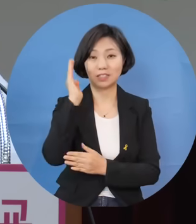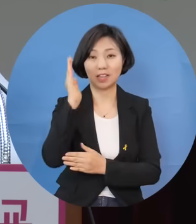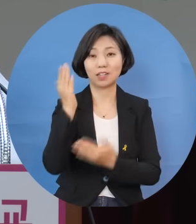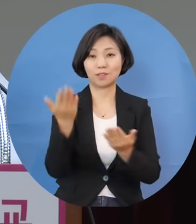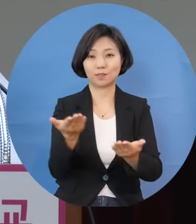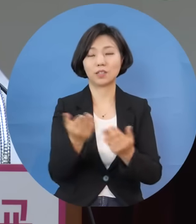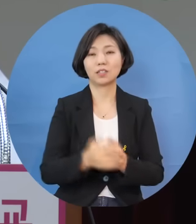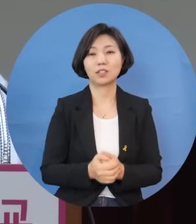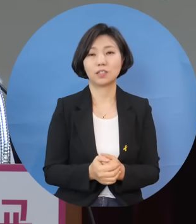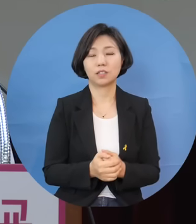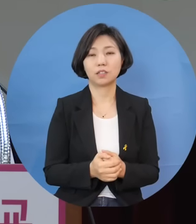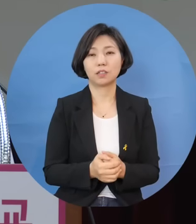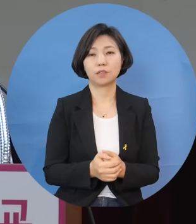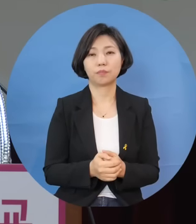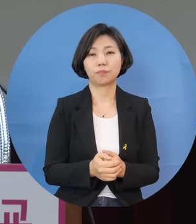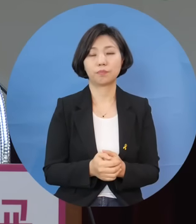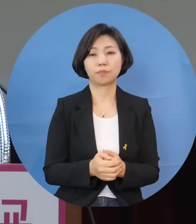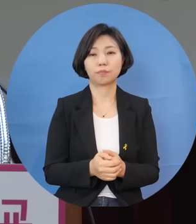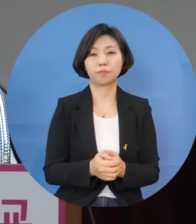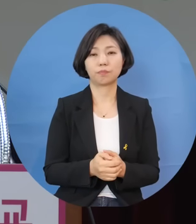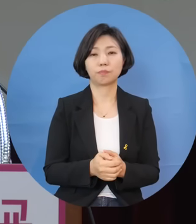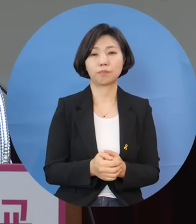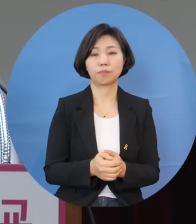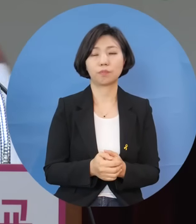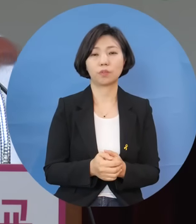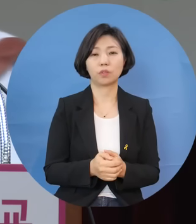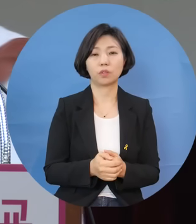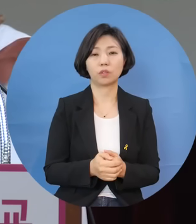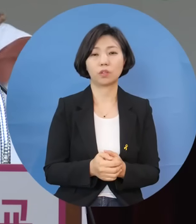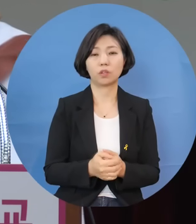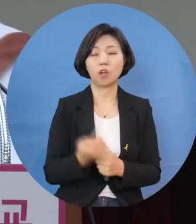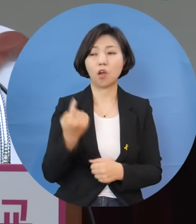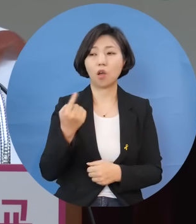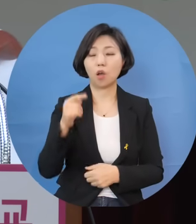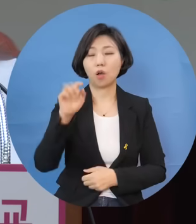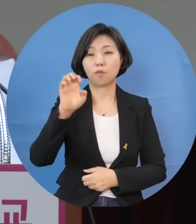(질문자) 음~ 숭산스님께서 "모른다, 모른다, 오직 모를 뿐" (스님) 네.